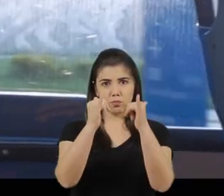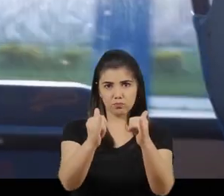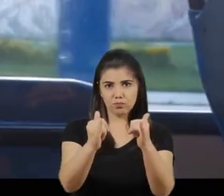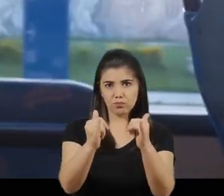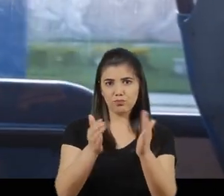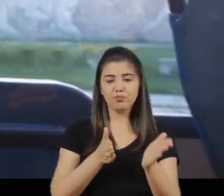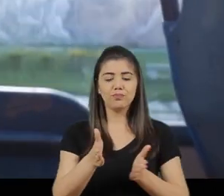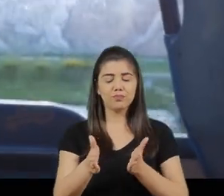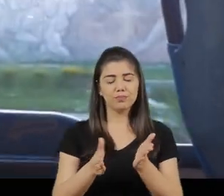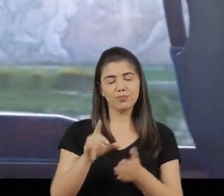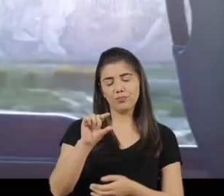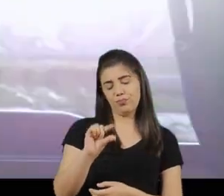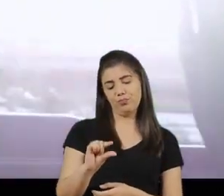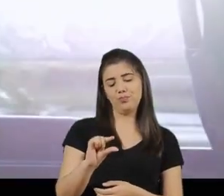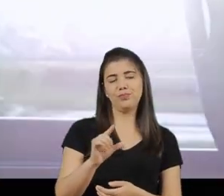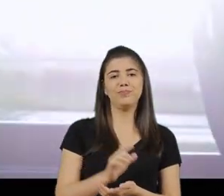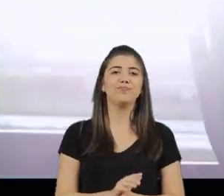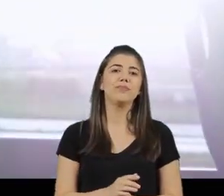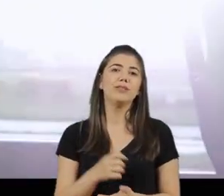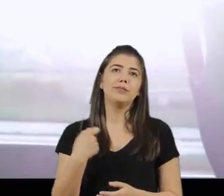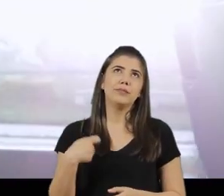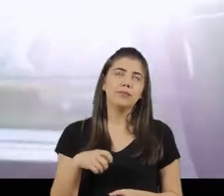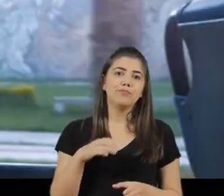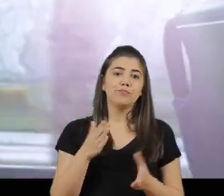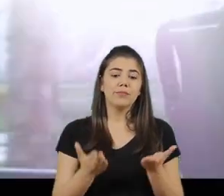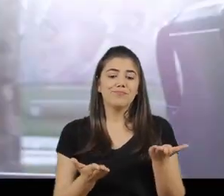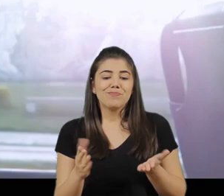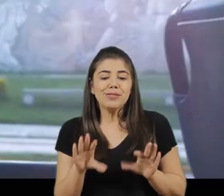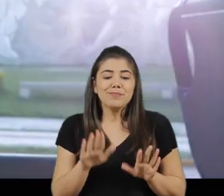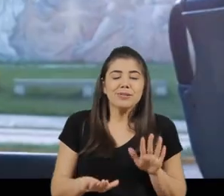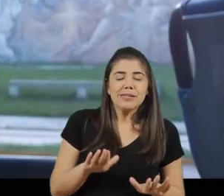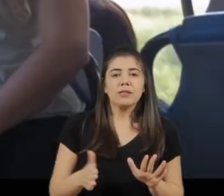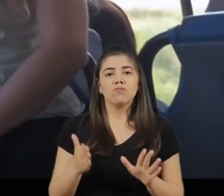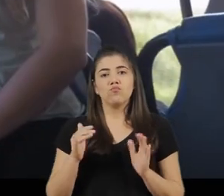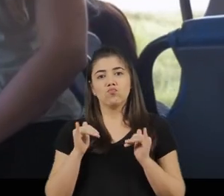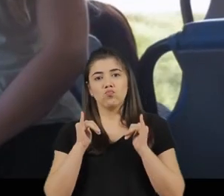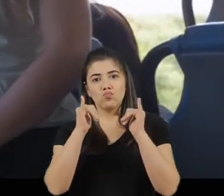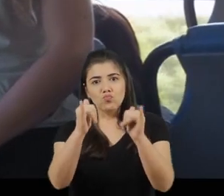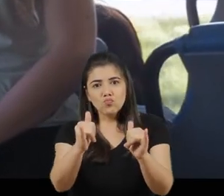mas eu entrei em contato com o SIM, no caso,